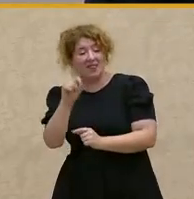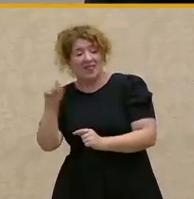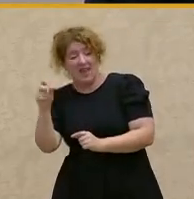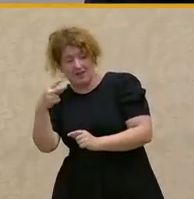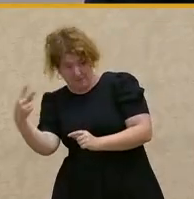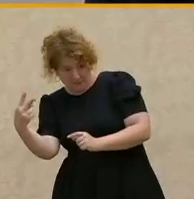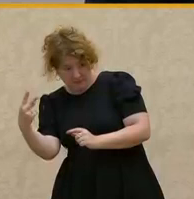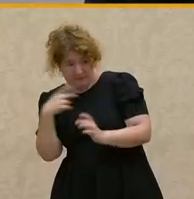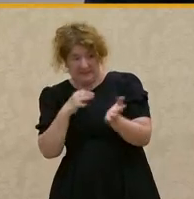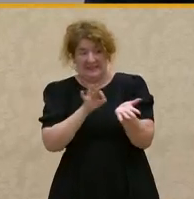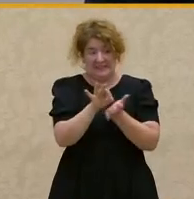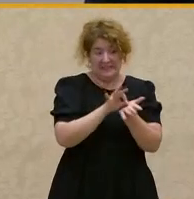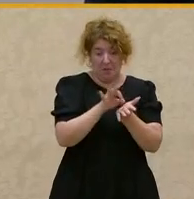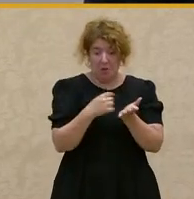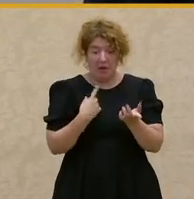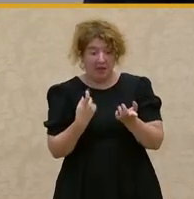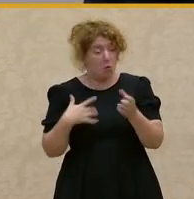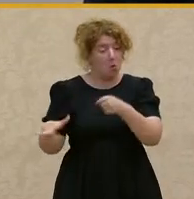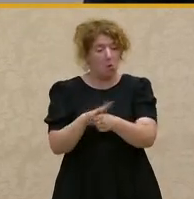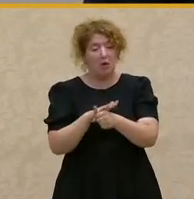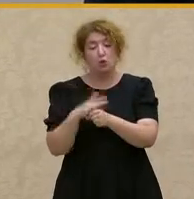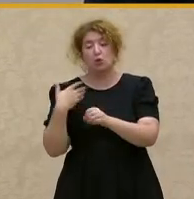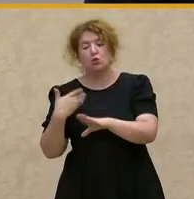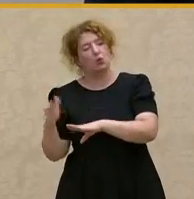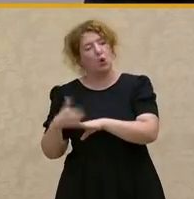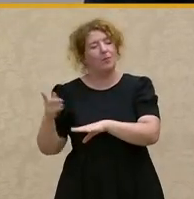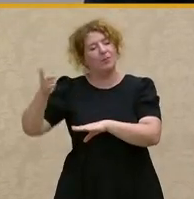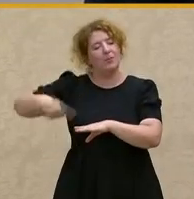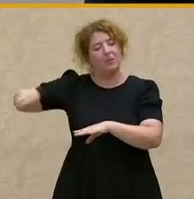los servicios que le hacen falta, y el resto es para el equipo de mediadores comunicativos,